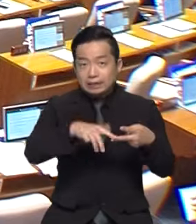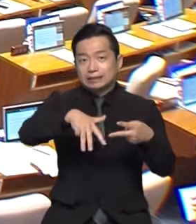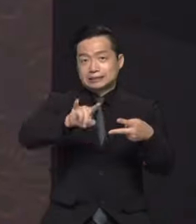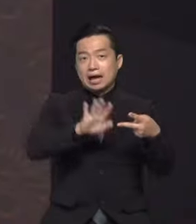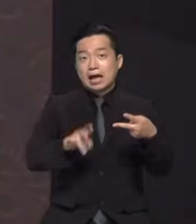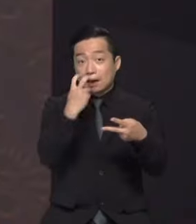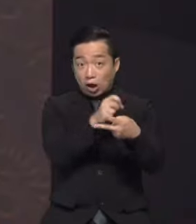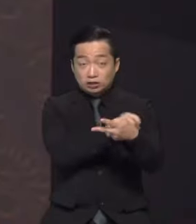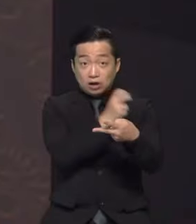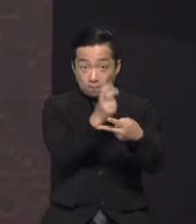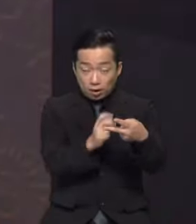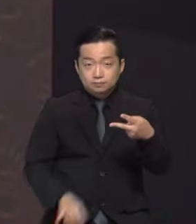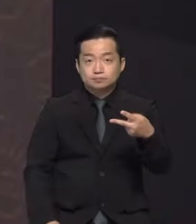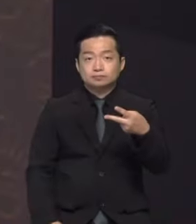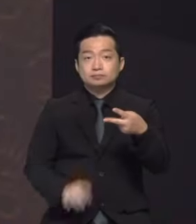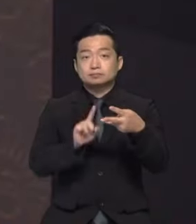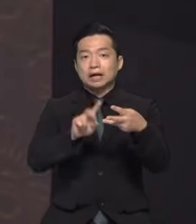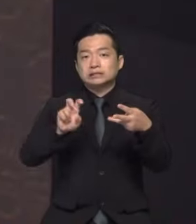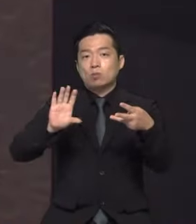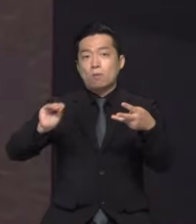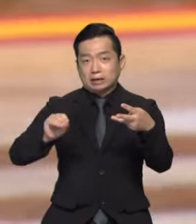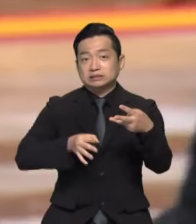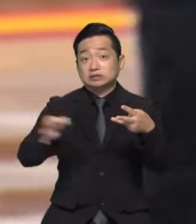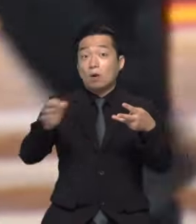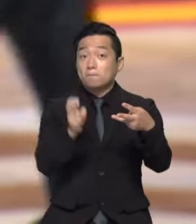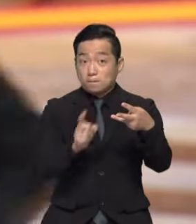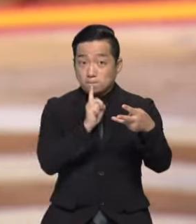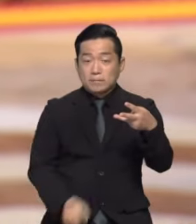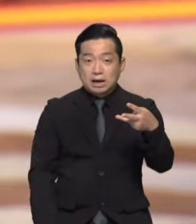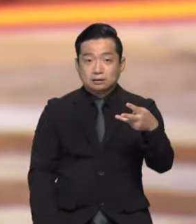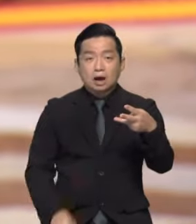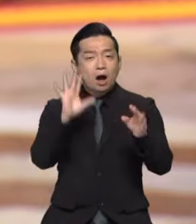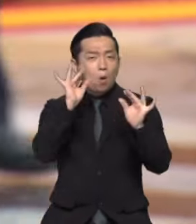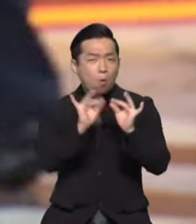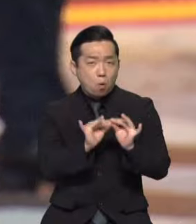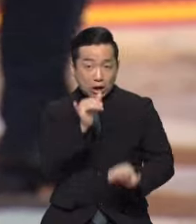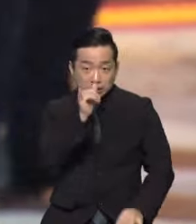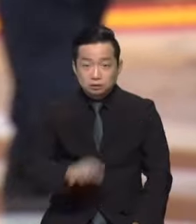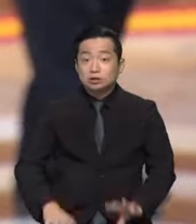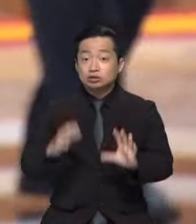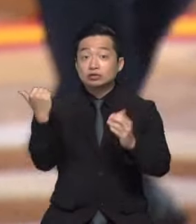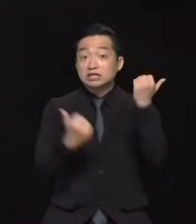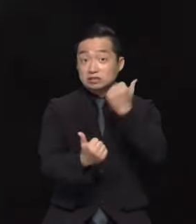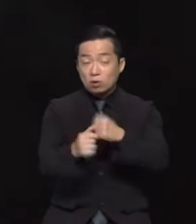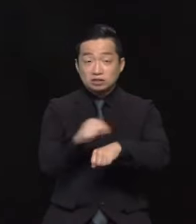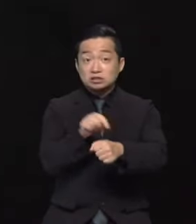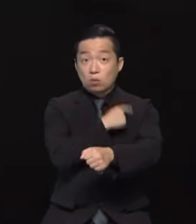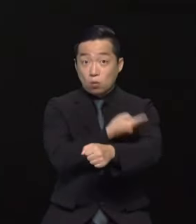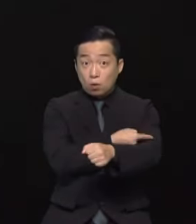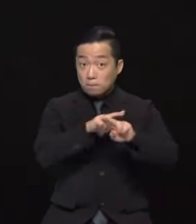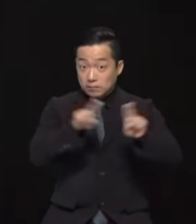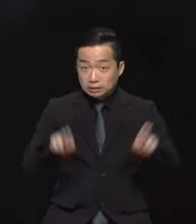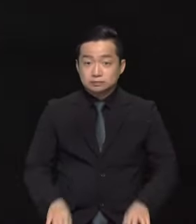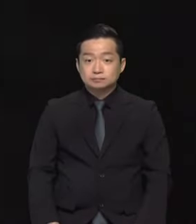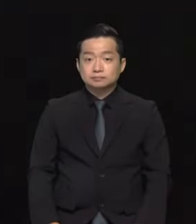민주당이 요구한 채 해병 특검법과 25만 원 지원법이 포함됐습니다. 공감대가 형성된 국가의원 특권 폐지와 지구당 부활 문제도 논의하기로 했습니다.